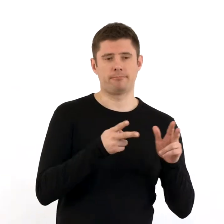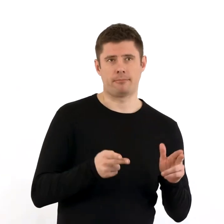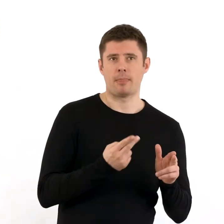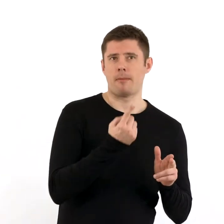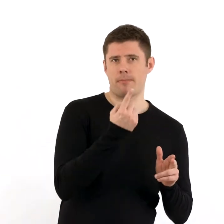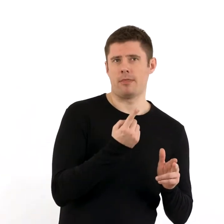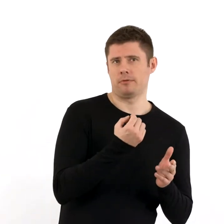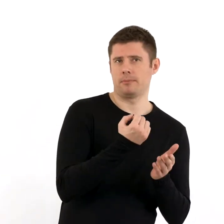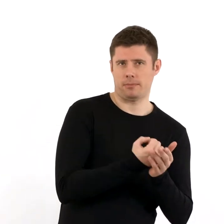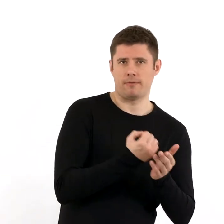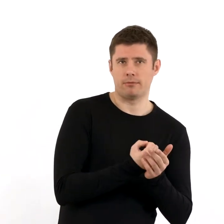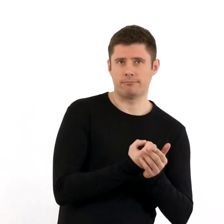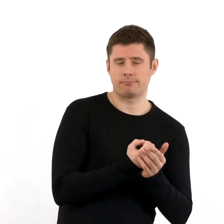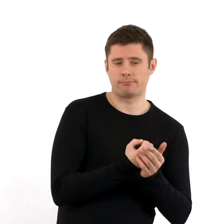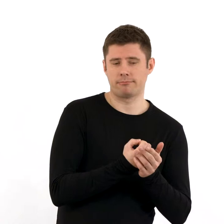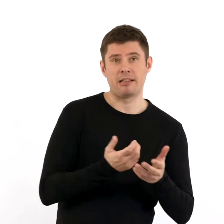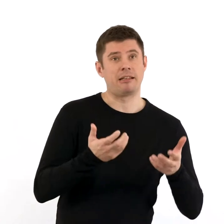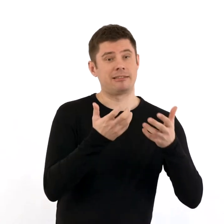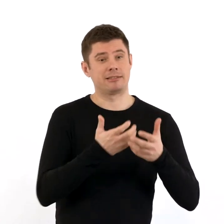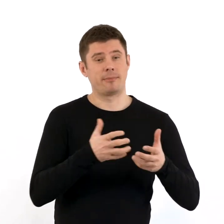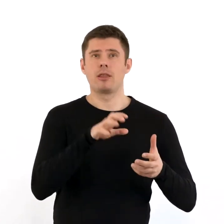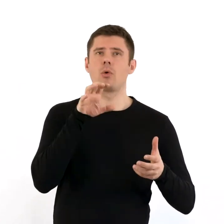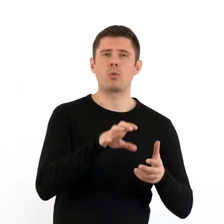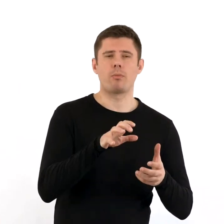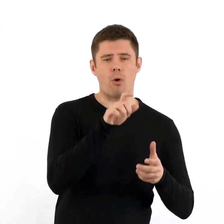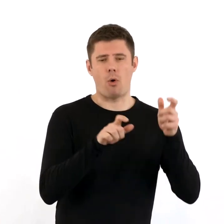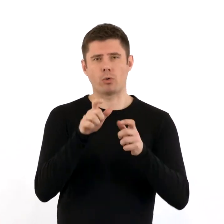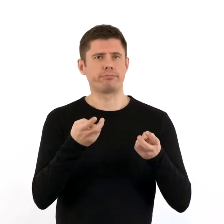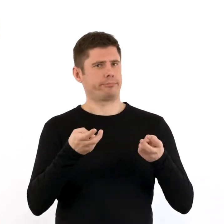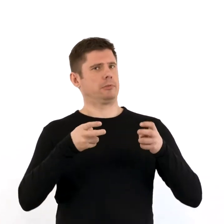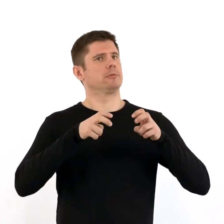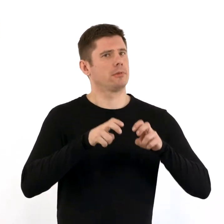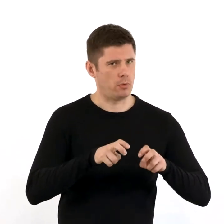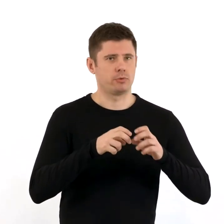Krok 1. Zebranie założycielskie